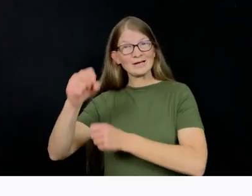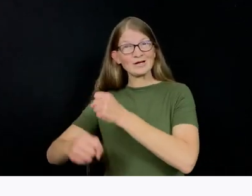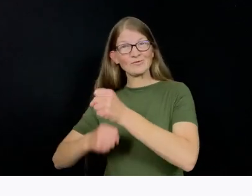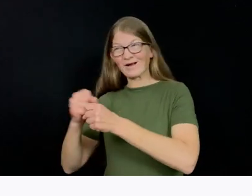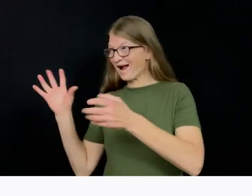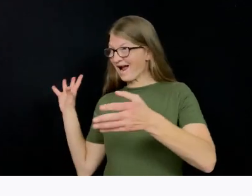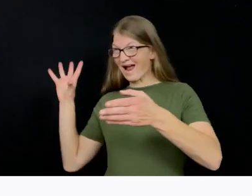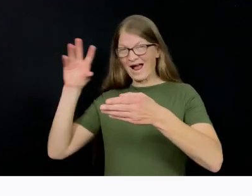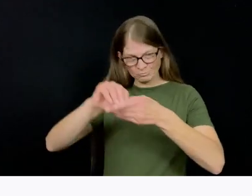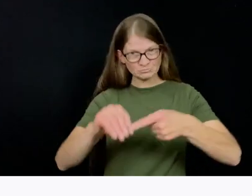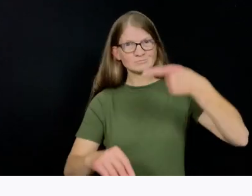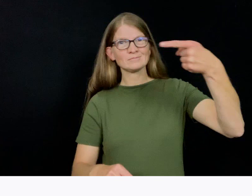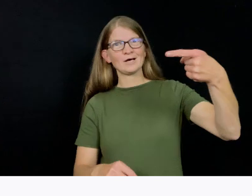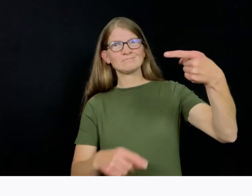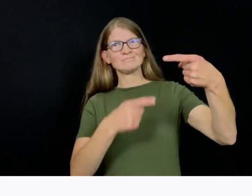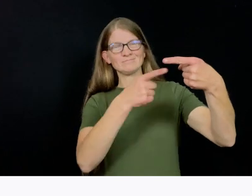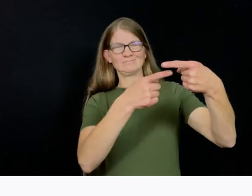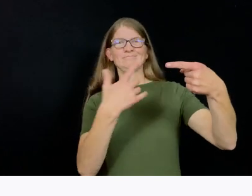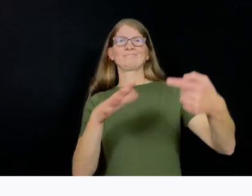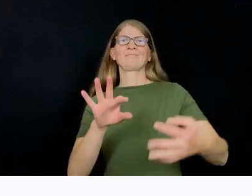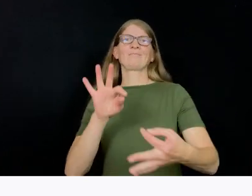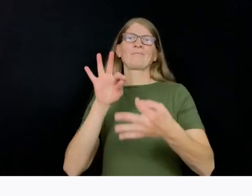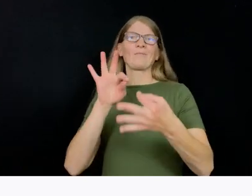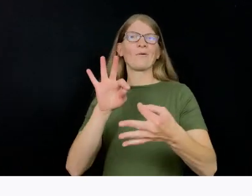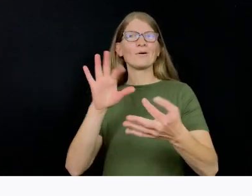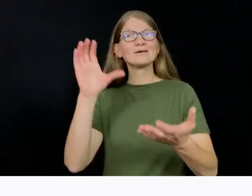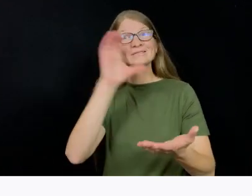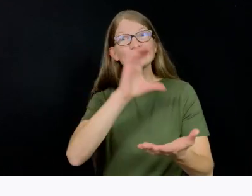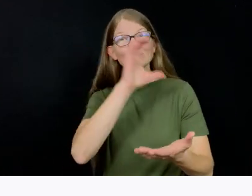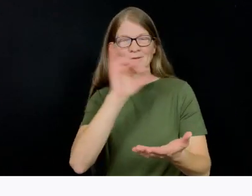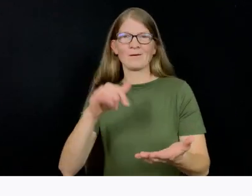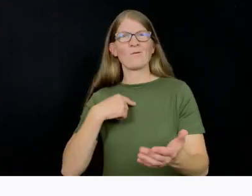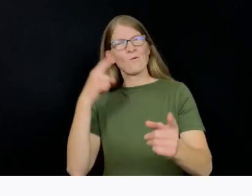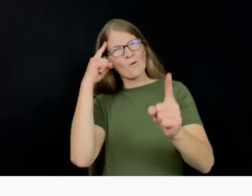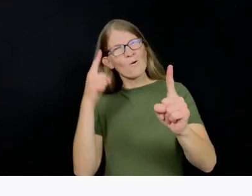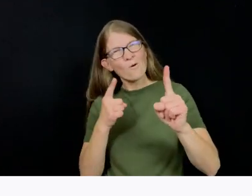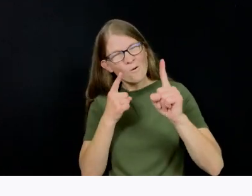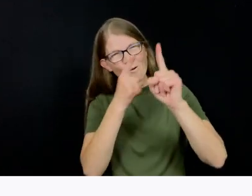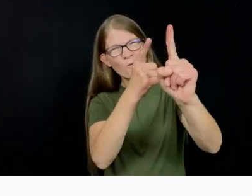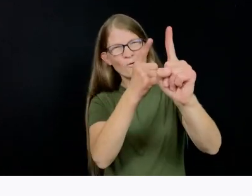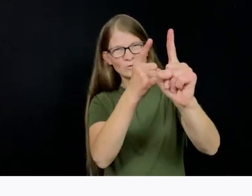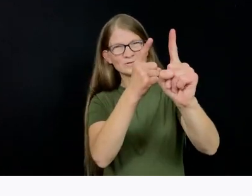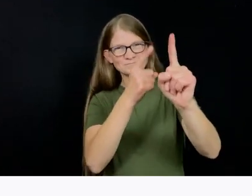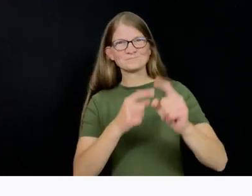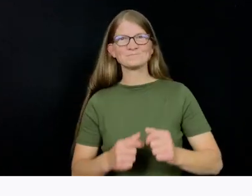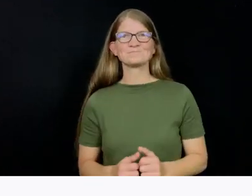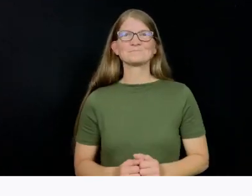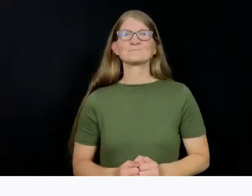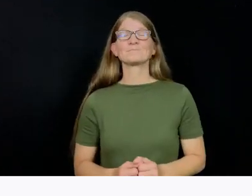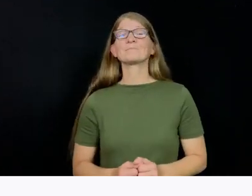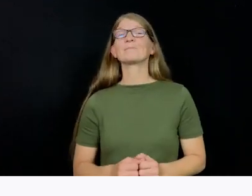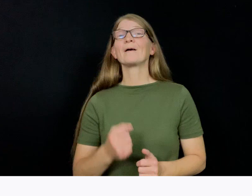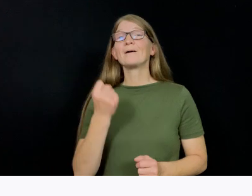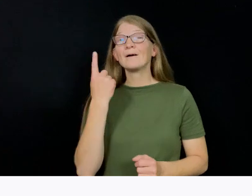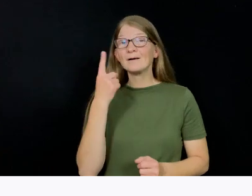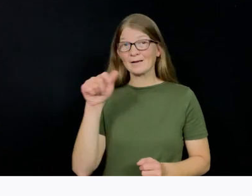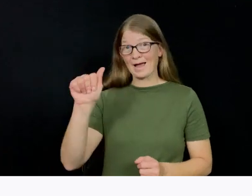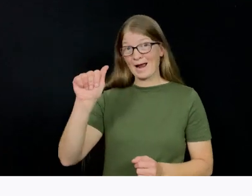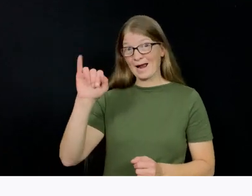البحث المثالي هو أمر يصعب الحصول عليه أو تحقيقه ولن نتوقف أبدًا عن سعينا للوصول إليه لكن الإنجازات الأخيرة في مجال الذكاء الاصطناعي ساعدتنا